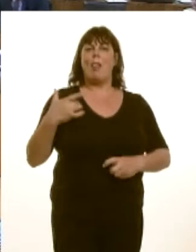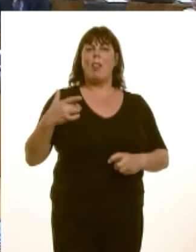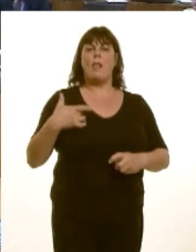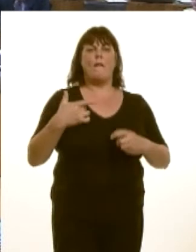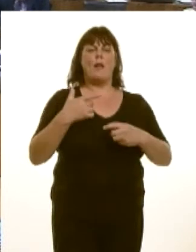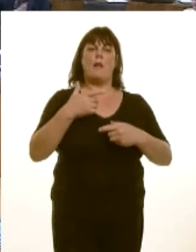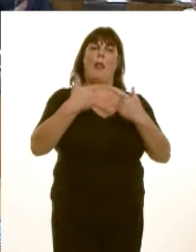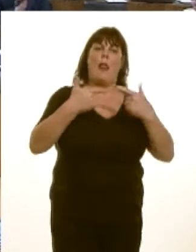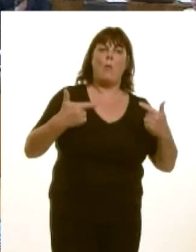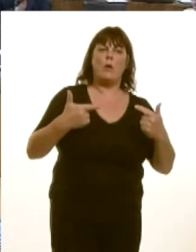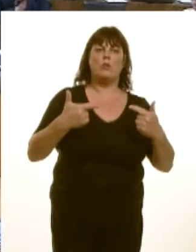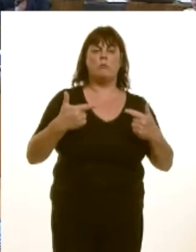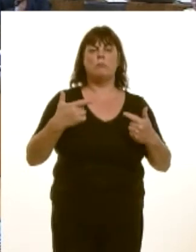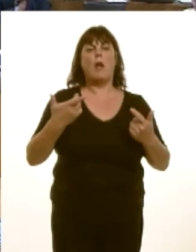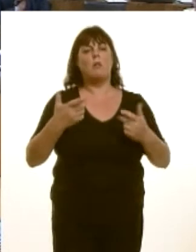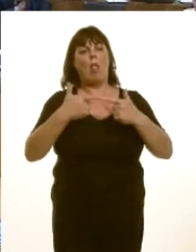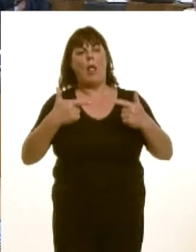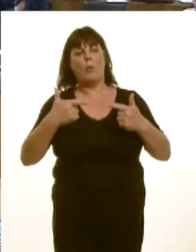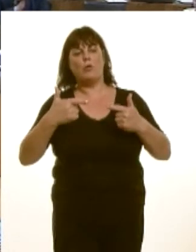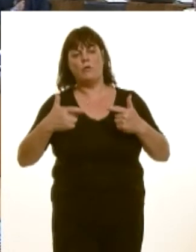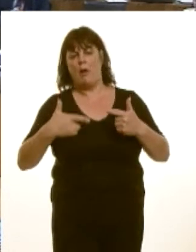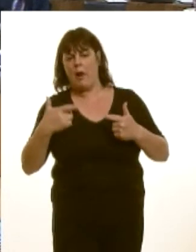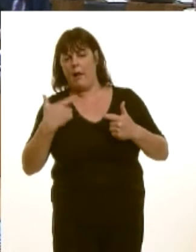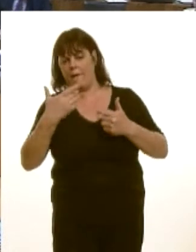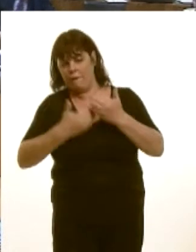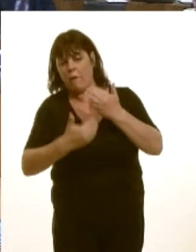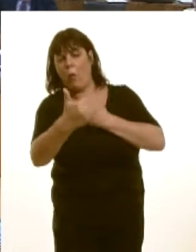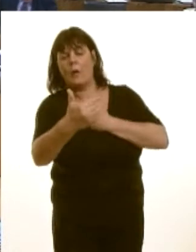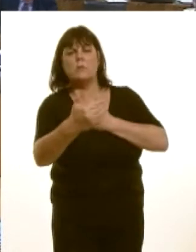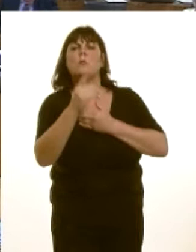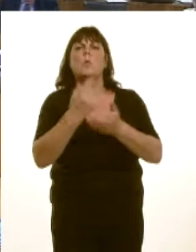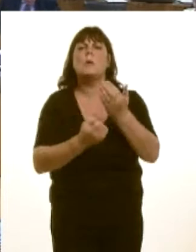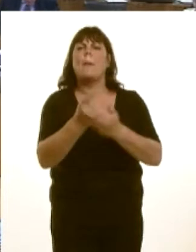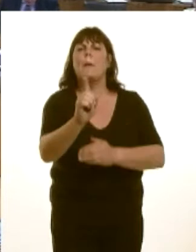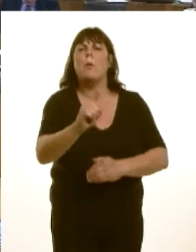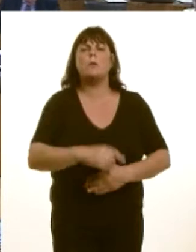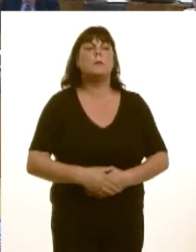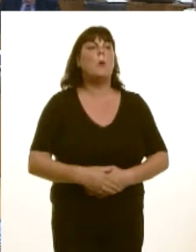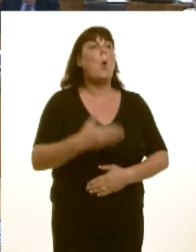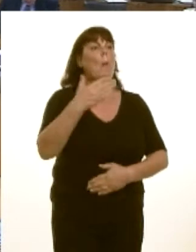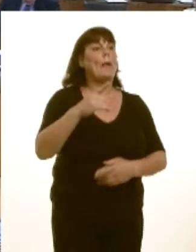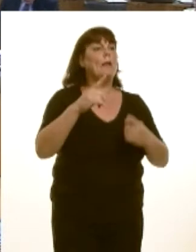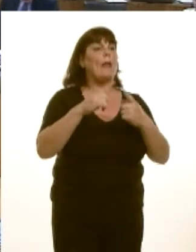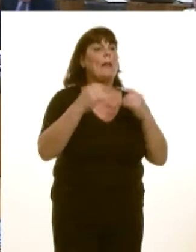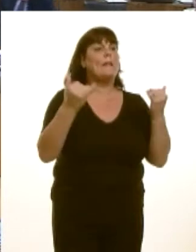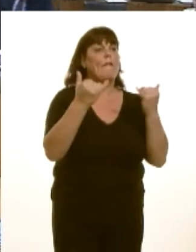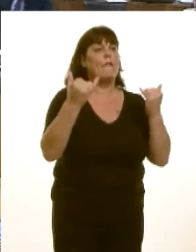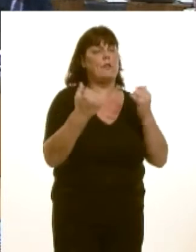yn yr Eisteddfod, rydym eisoes wedi agor cronfa ‘Bwrw mlaen’ gwerth £300,000 eleni a chronfa cyfalaf o £1.25 miliwn.